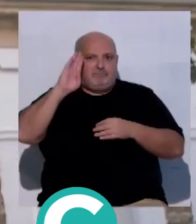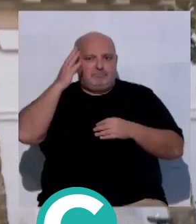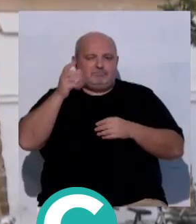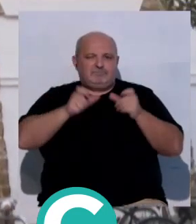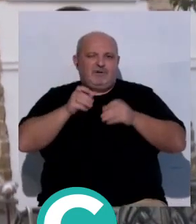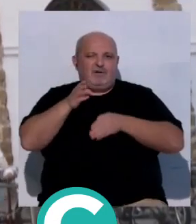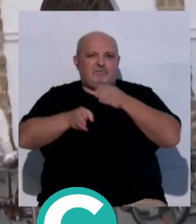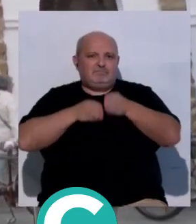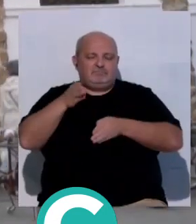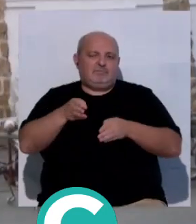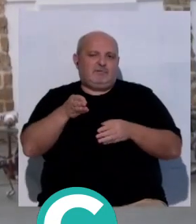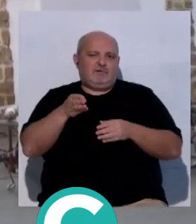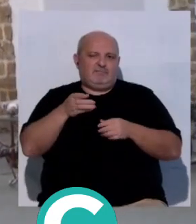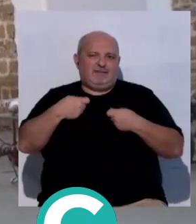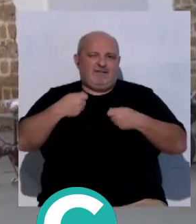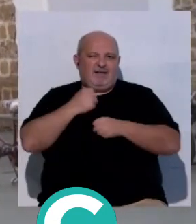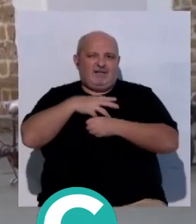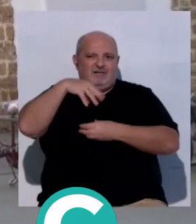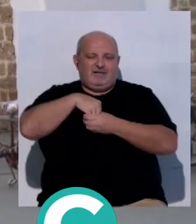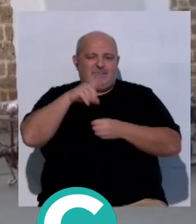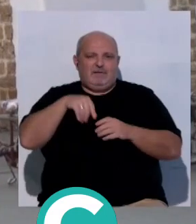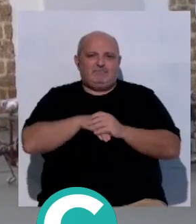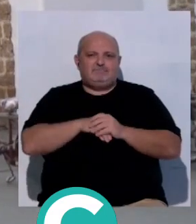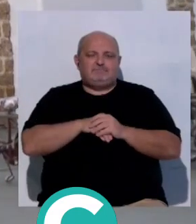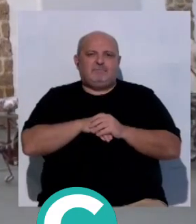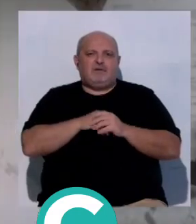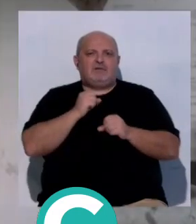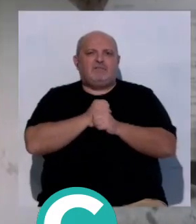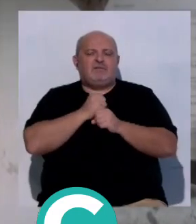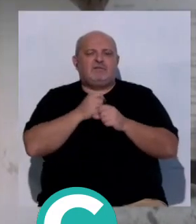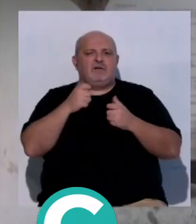usuarios como de los detallistas de la plaza de Abastos los trabajos que se están llevando